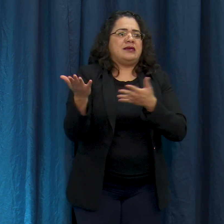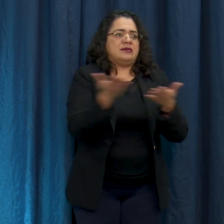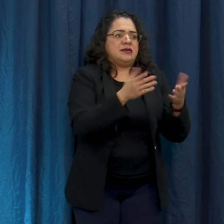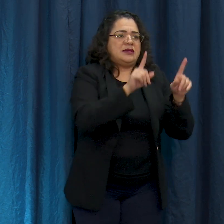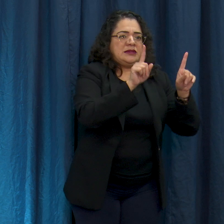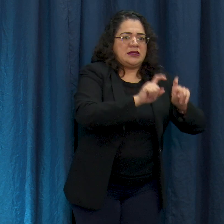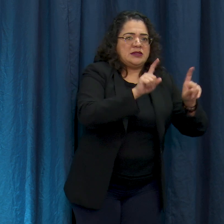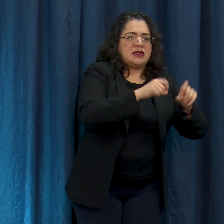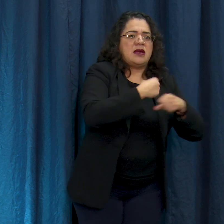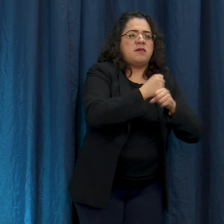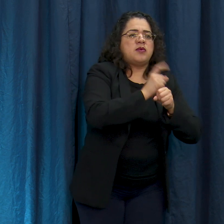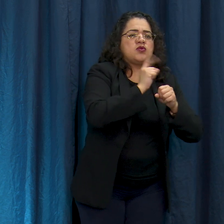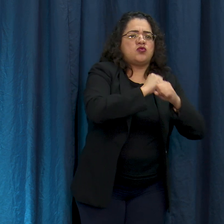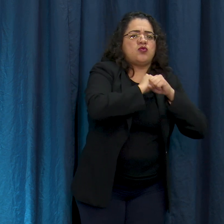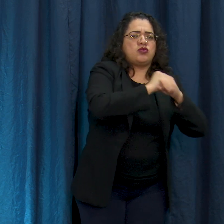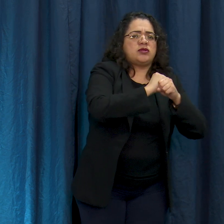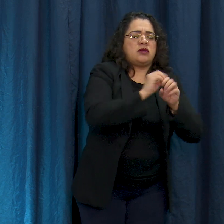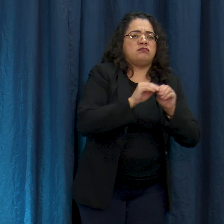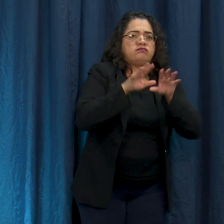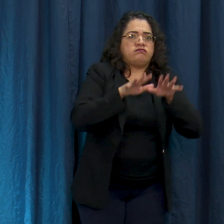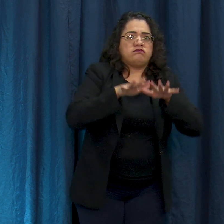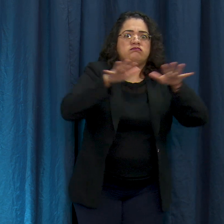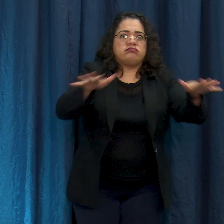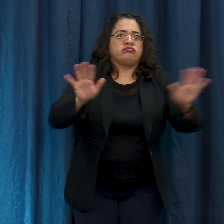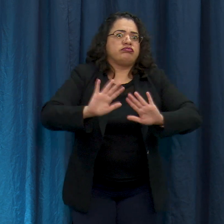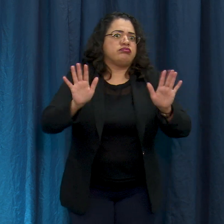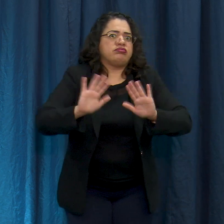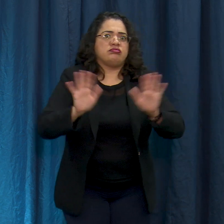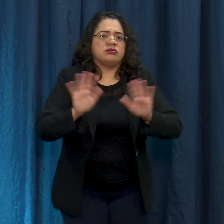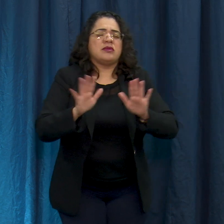asegurarnos de que nuestra see dangle a capacidad medica para manejar una mentos